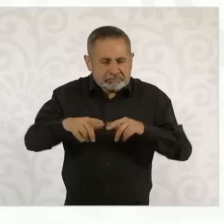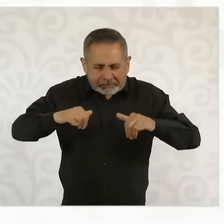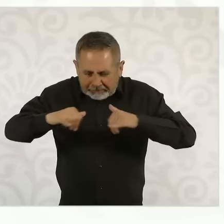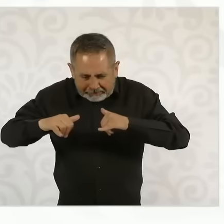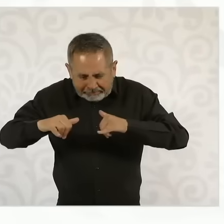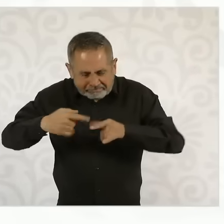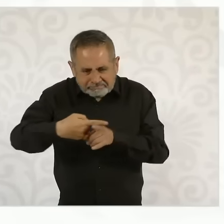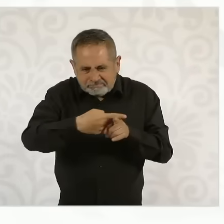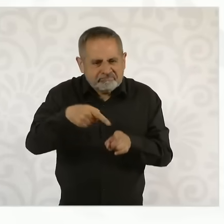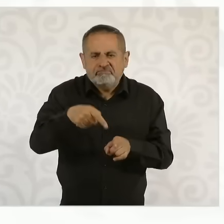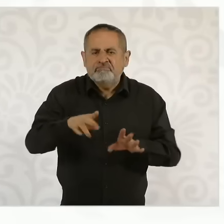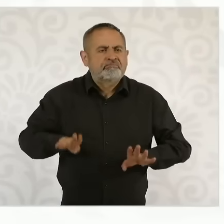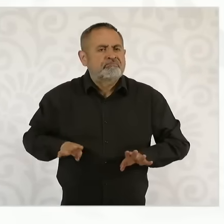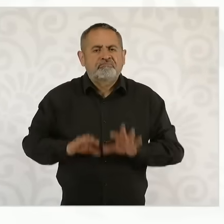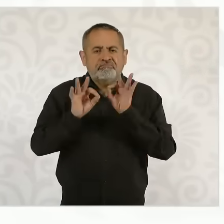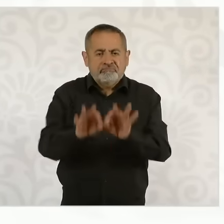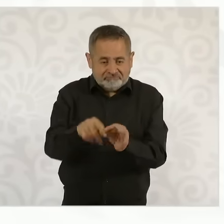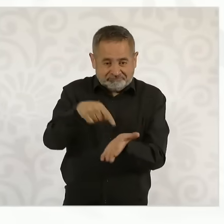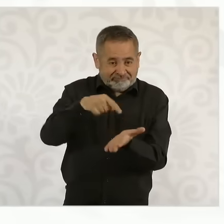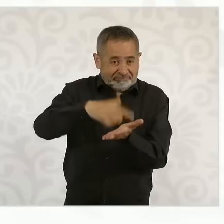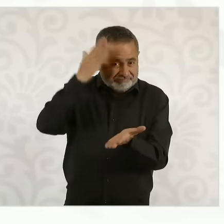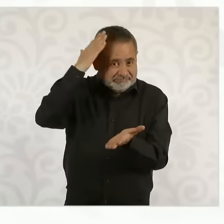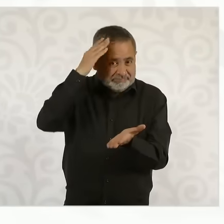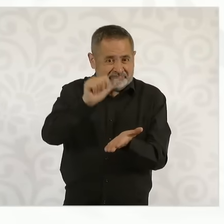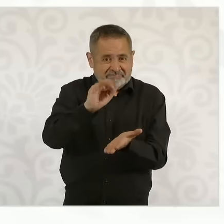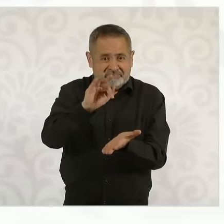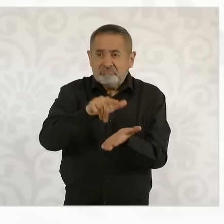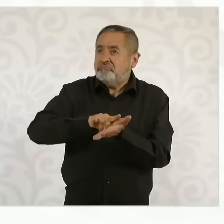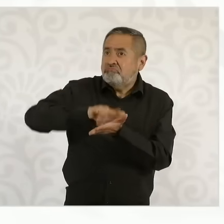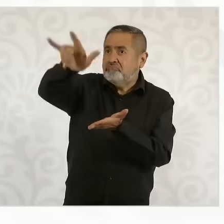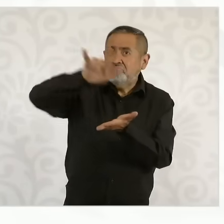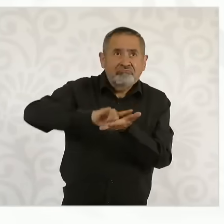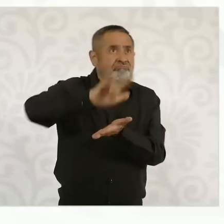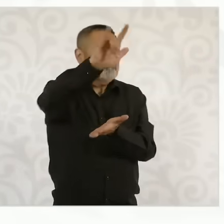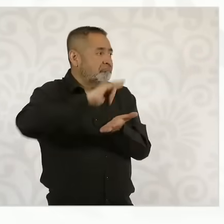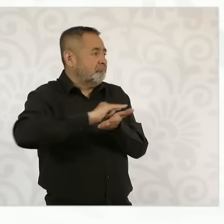para lograr esta conectividad del territorio nacional hacia los diferentes destinos, generando